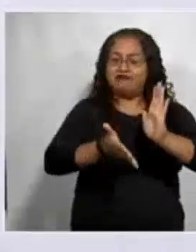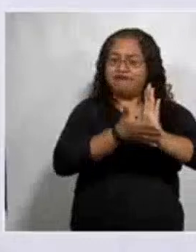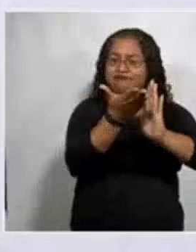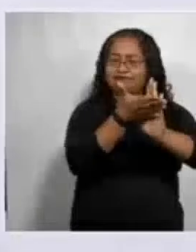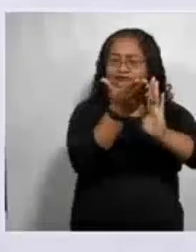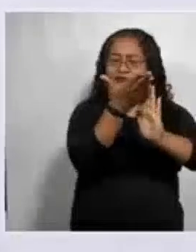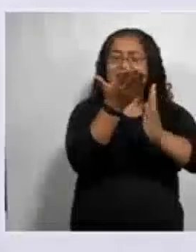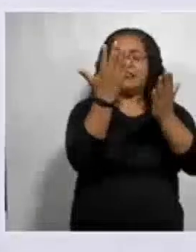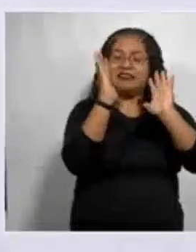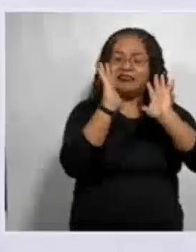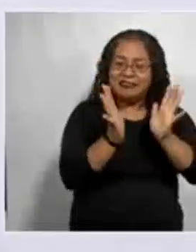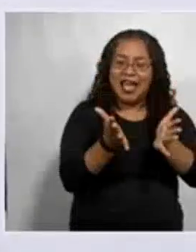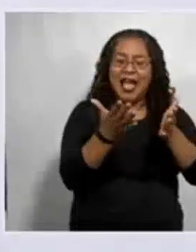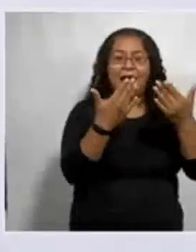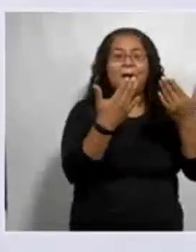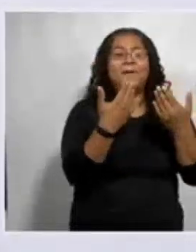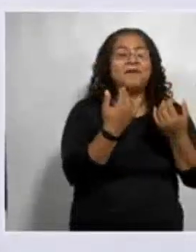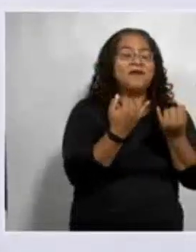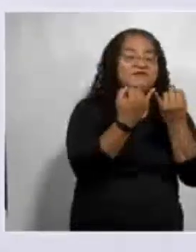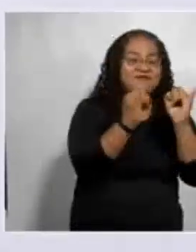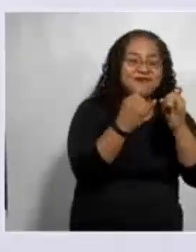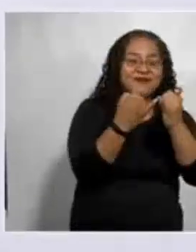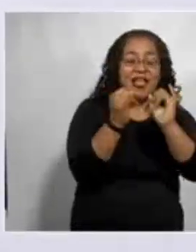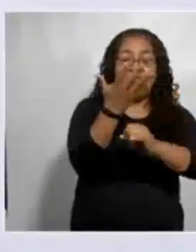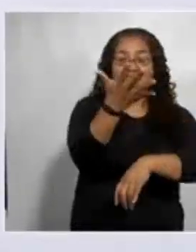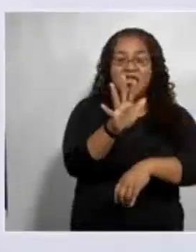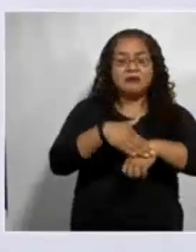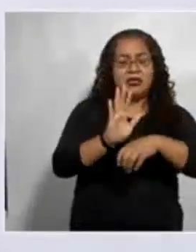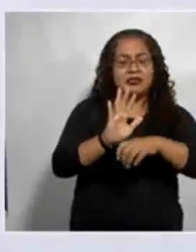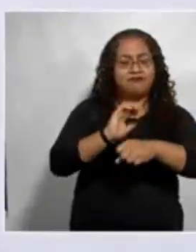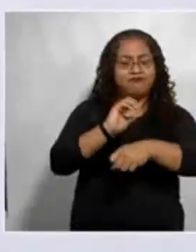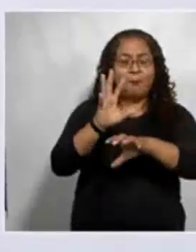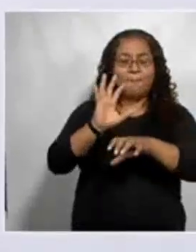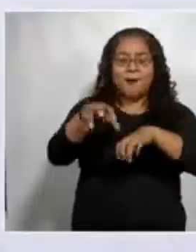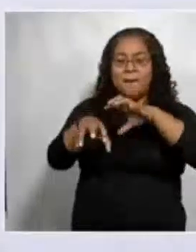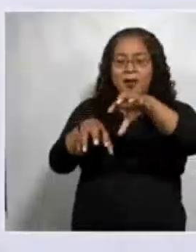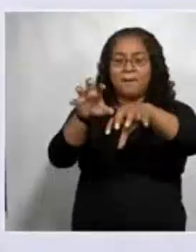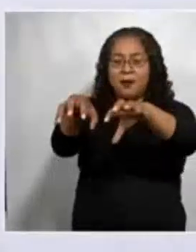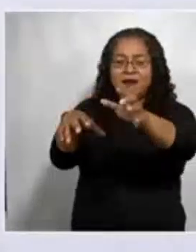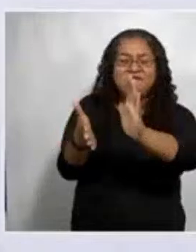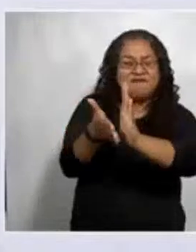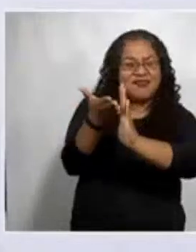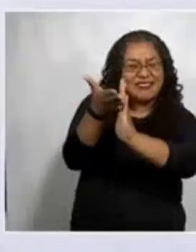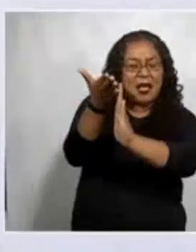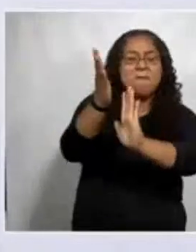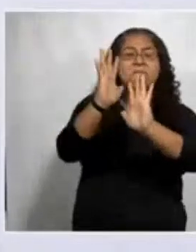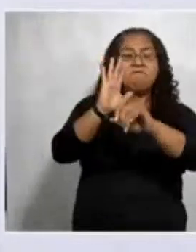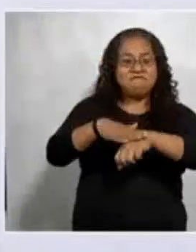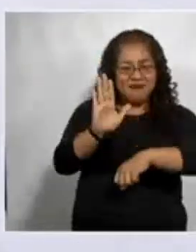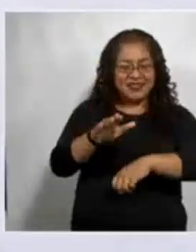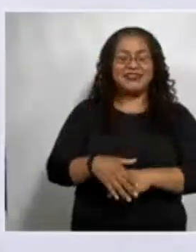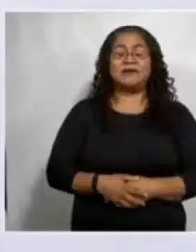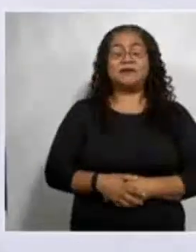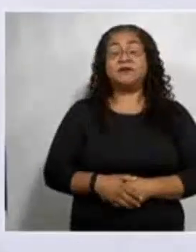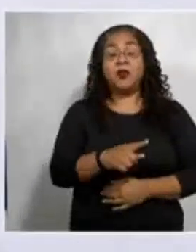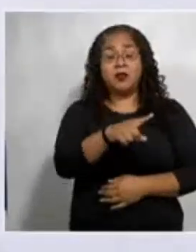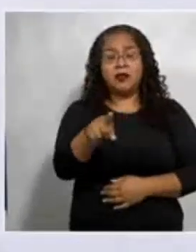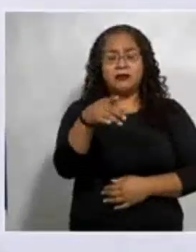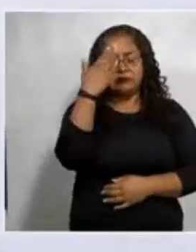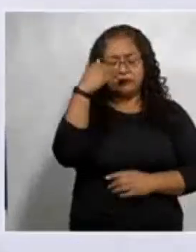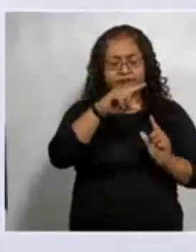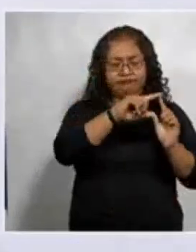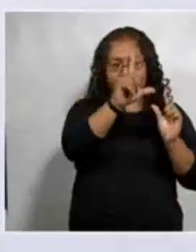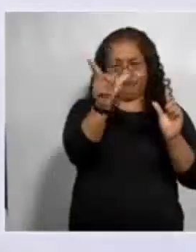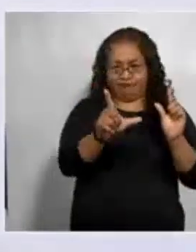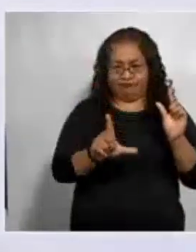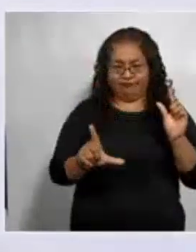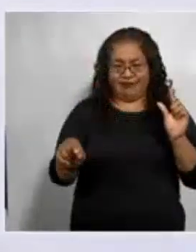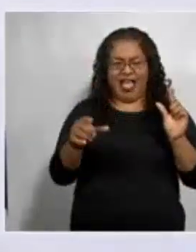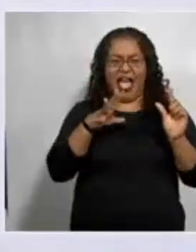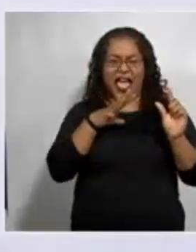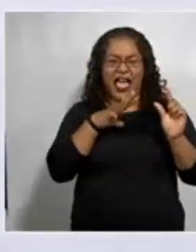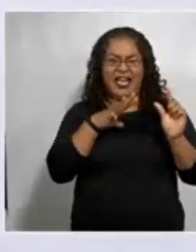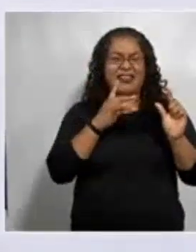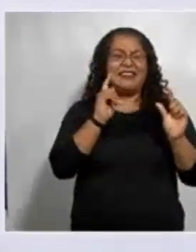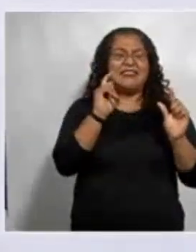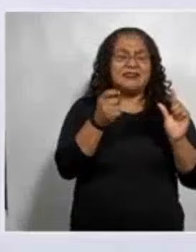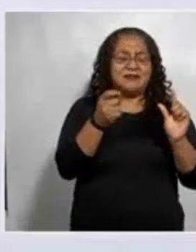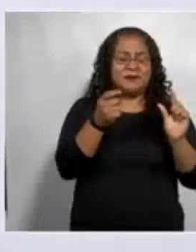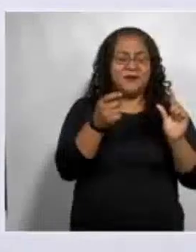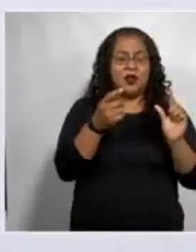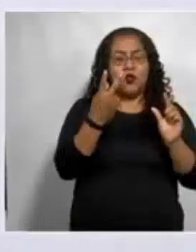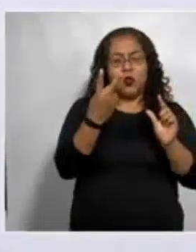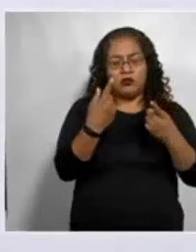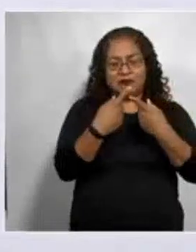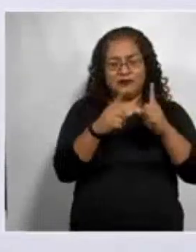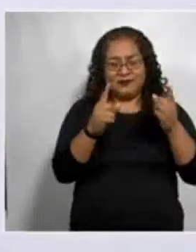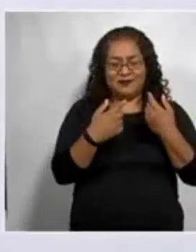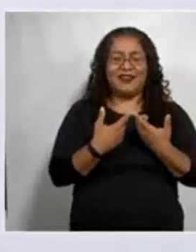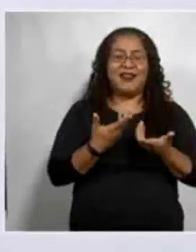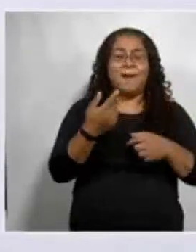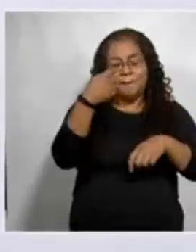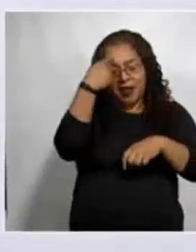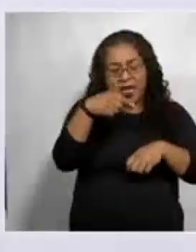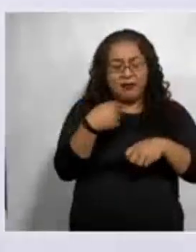ampliando la capacidad hospitalaria. Como saben, en el país hay dos sistemas públicos,